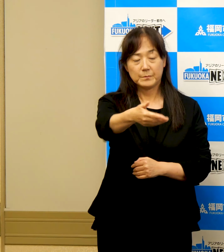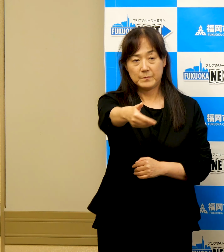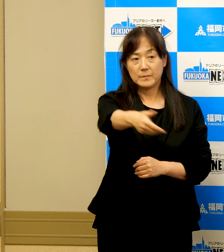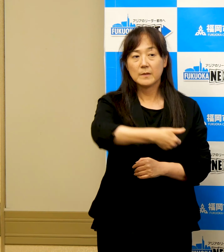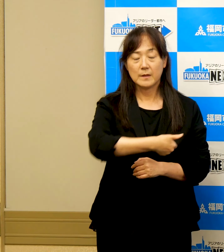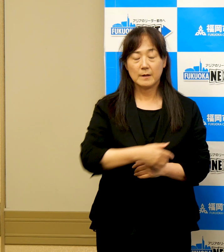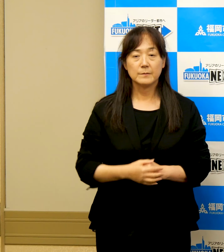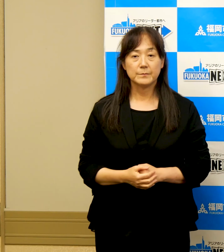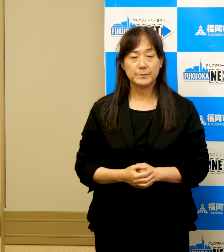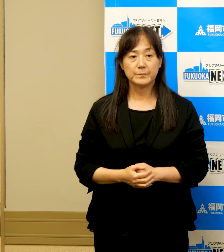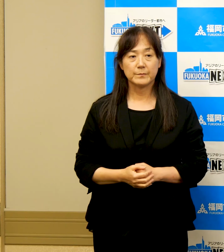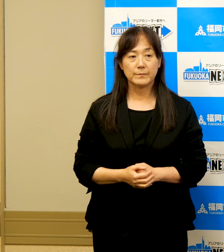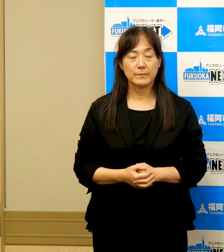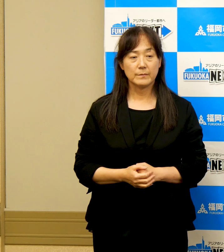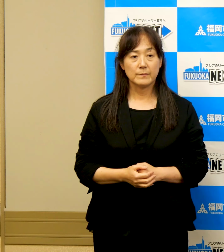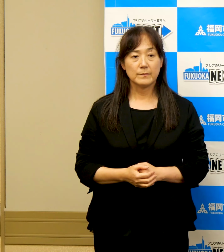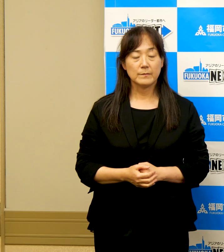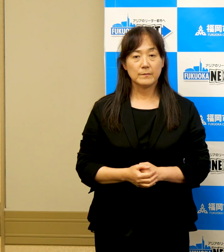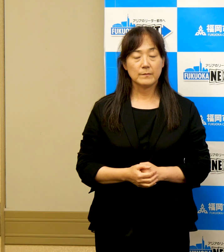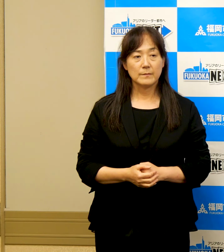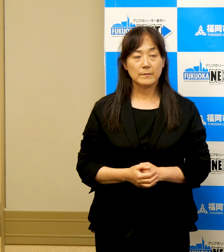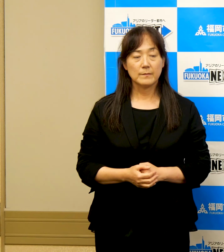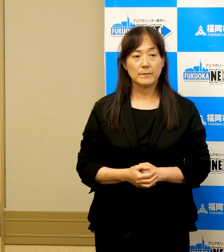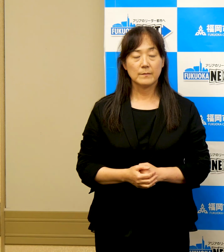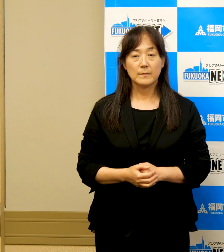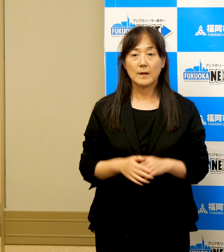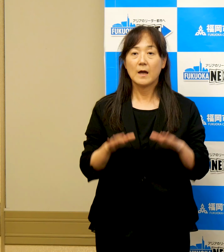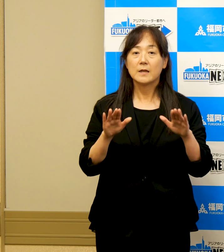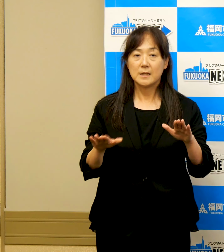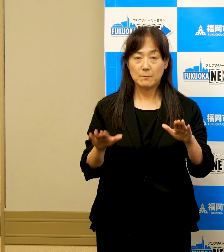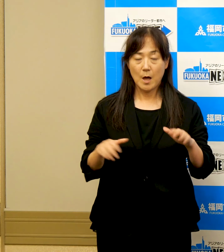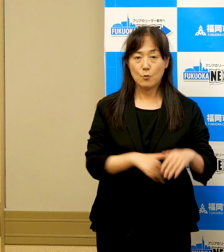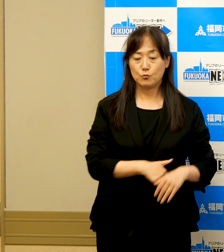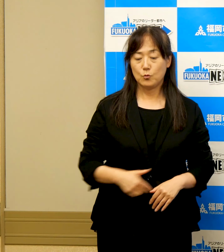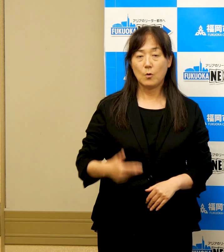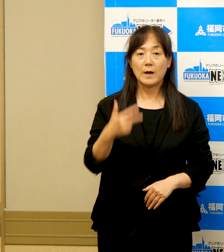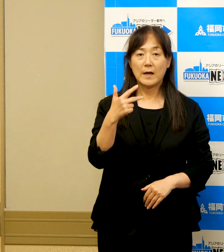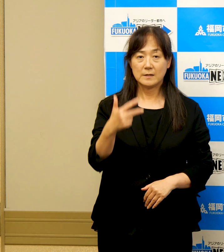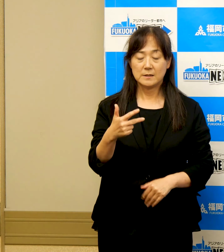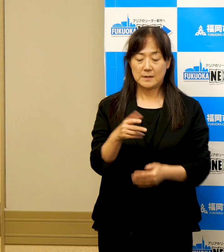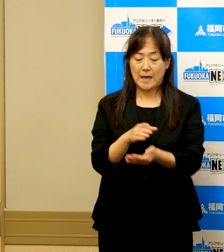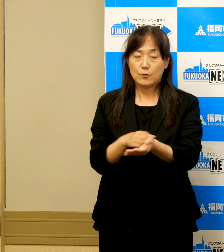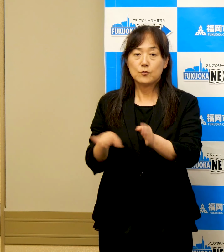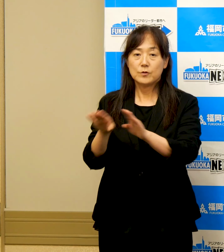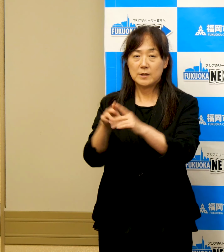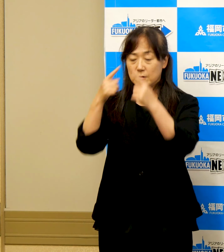(記者)FBSの加藤と申します 今福岡市でクリニックの個別接種が